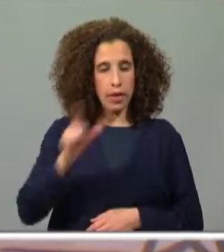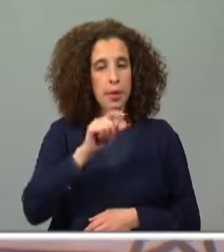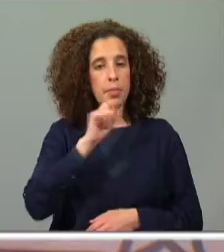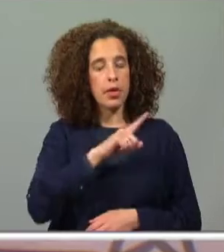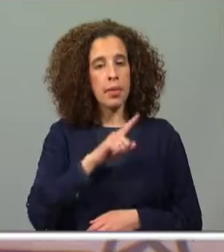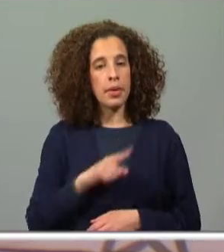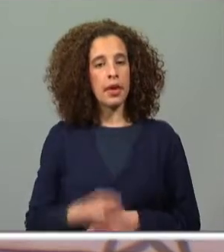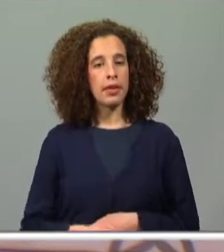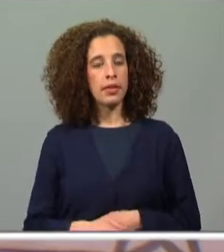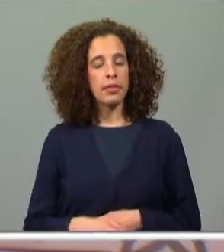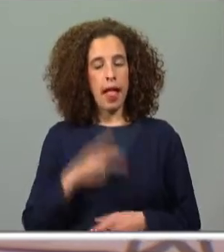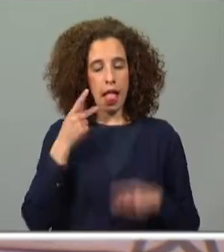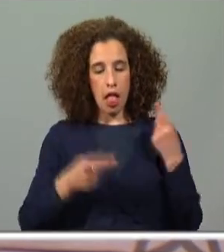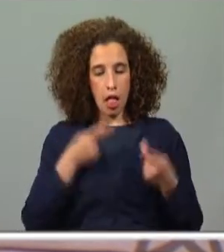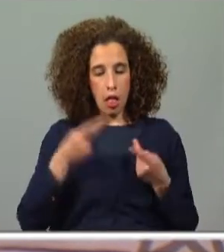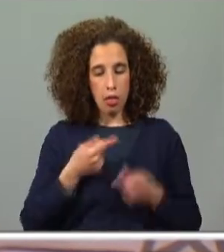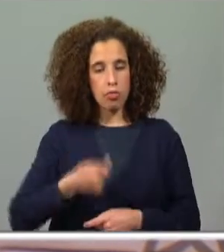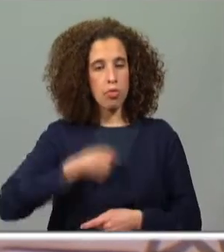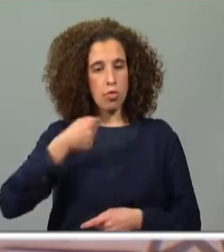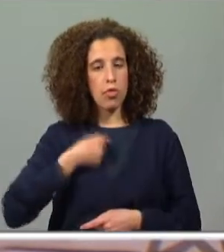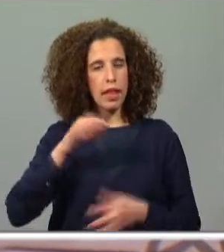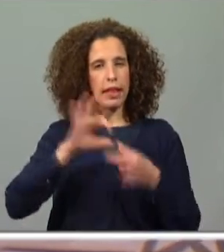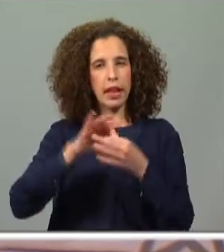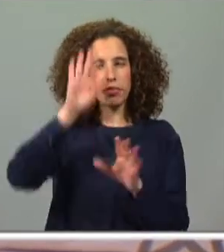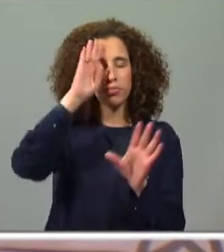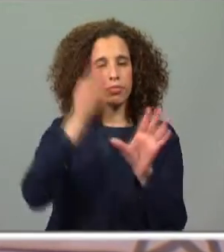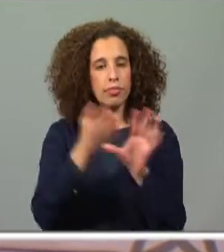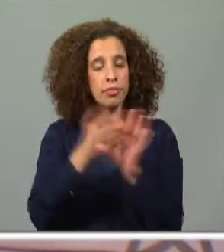ela se auto analisar em termos psicológicos e isso verifica-se neste 她用術語分析自己心理上，這在此得到驗證